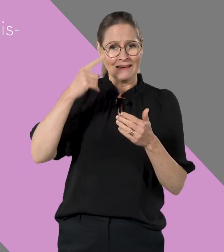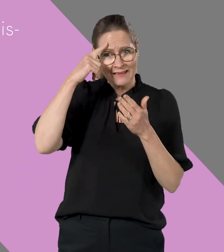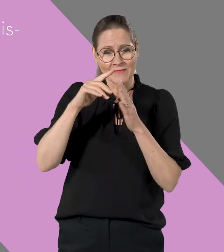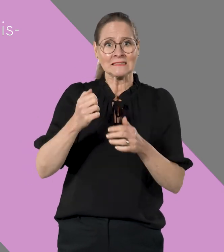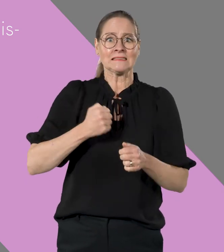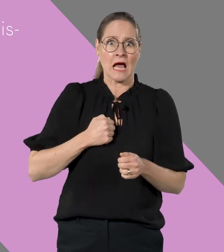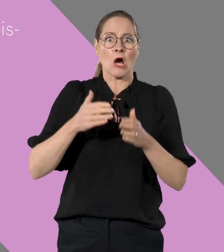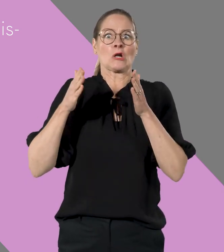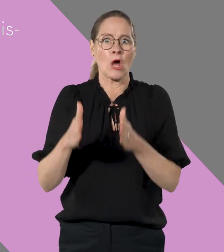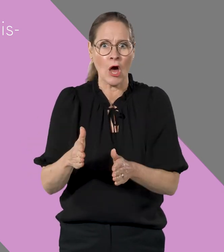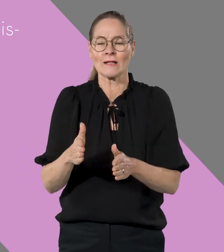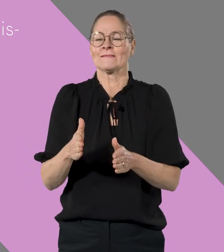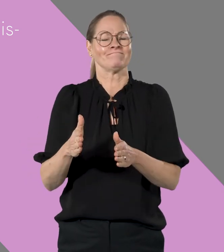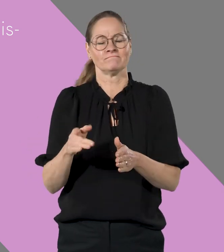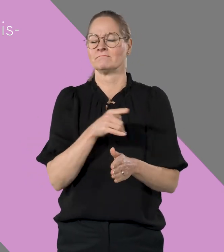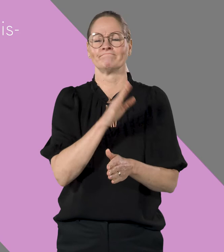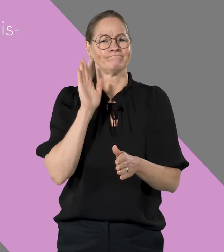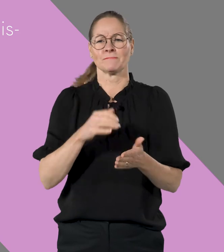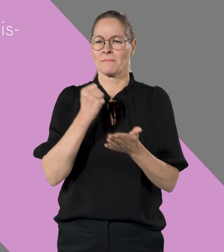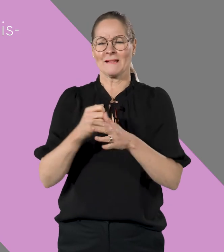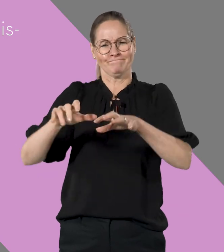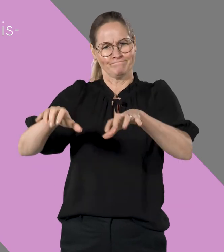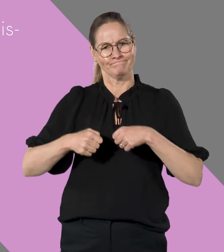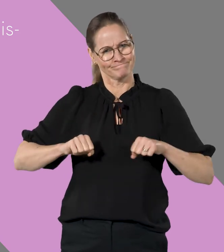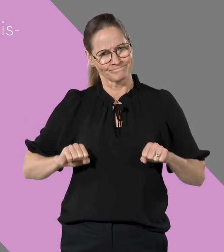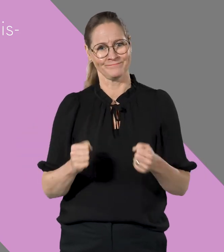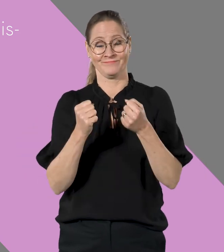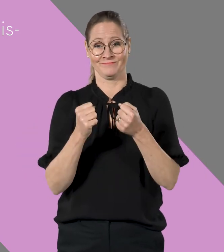vain saadakseen roolin ja päättää ottaa asiat omiin käsiin.